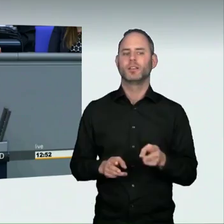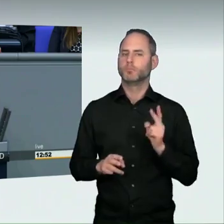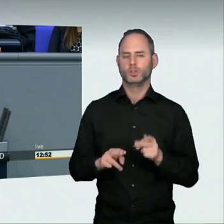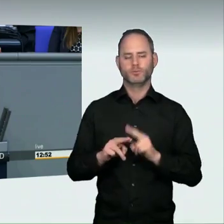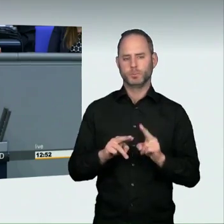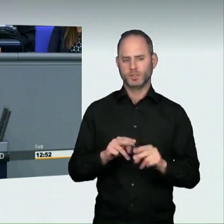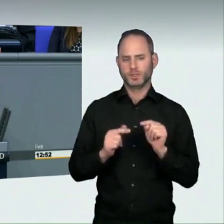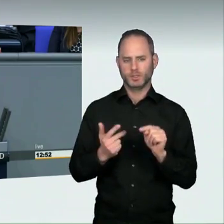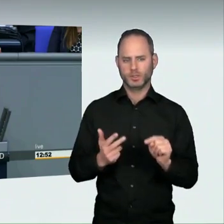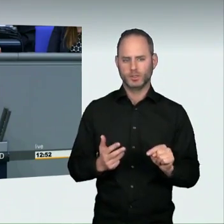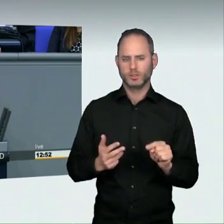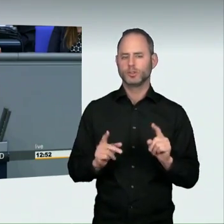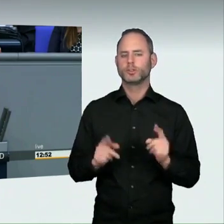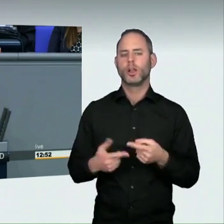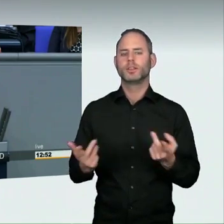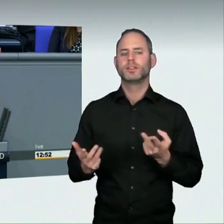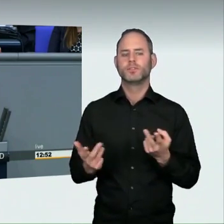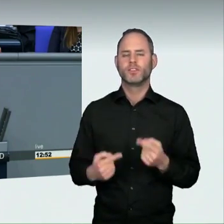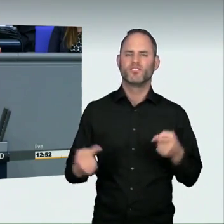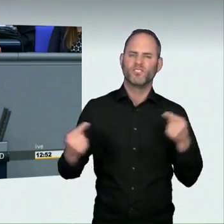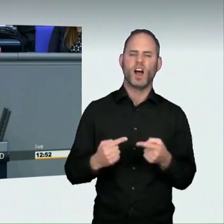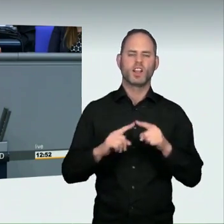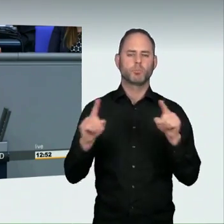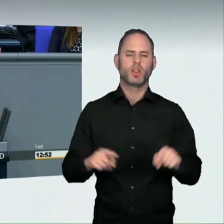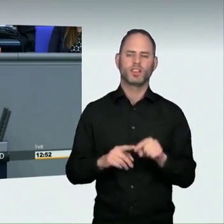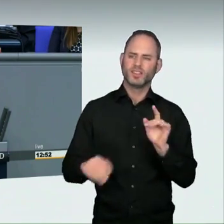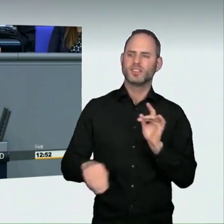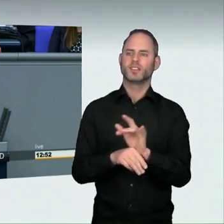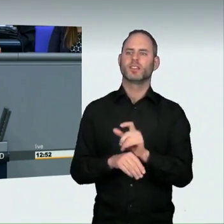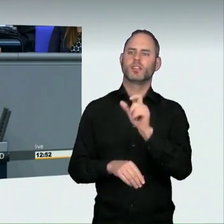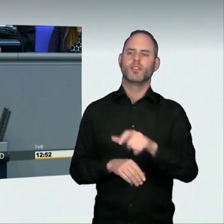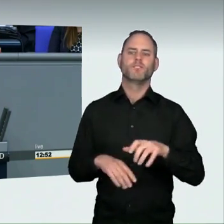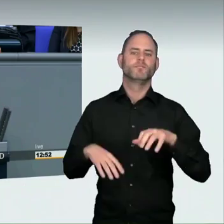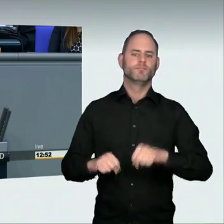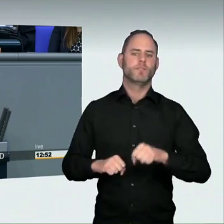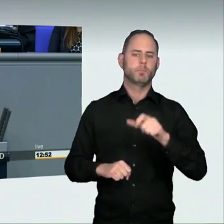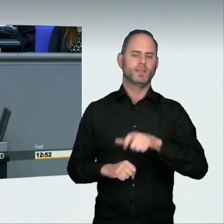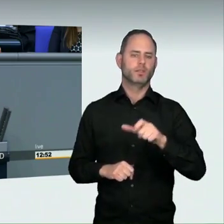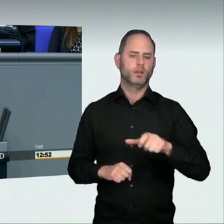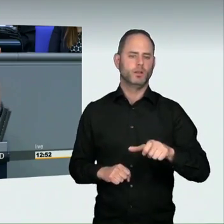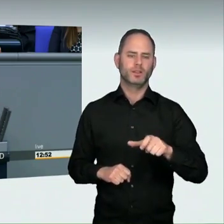Wir stellen einfach fest: Der freie Markt allein regelt die Wohnraumversorgung eben nicht ausreichend bei uns. (Applaus)